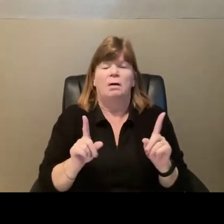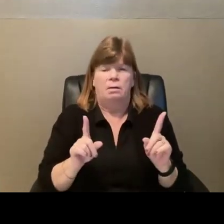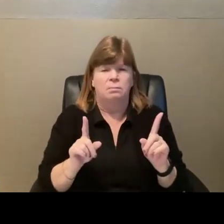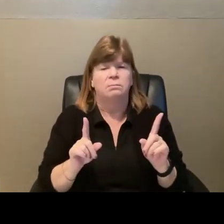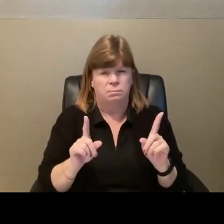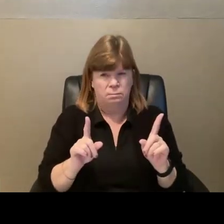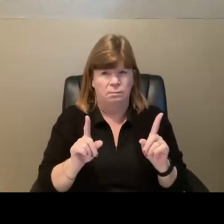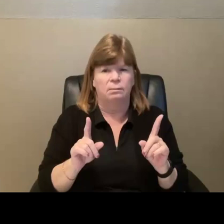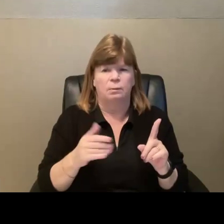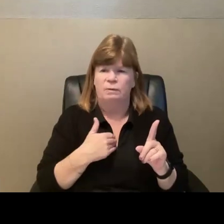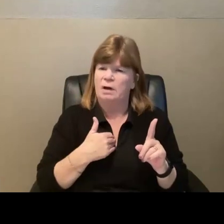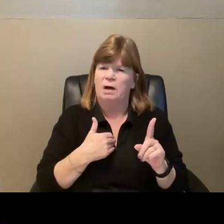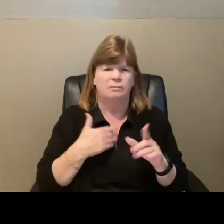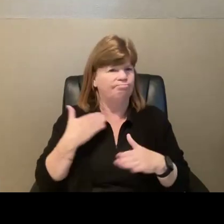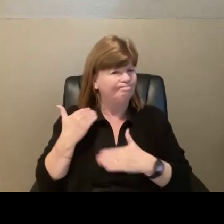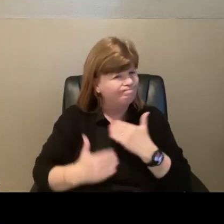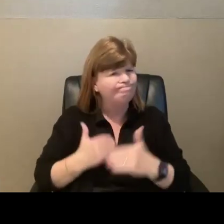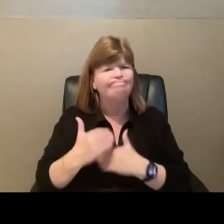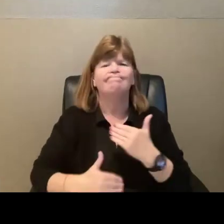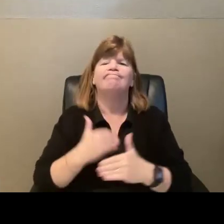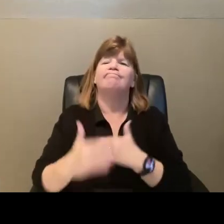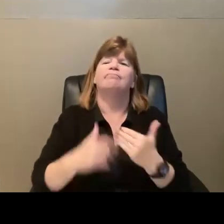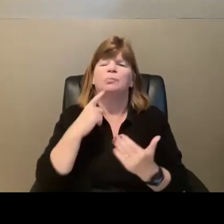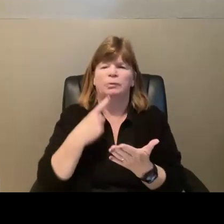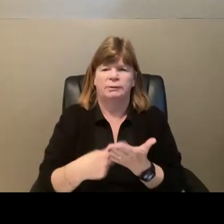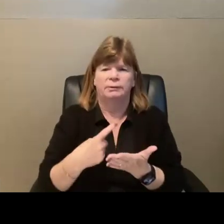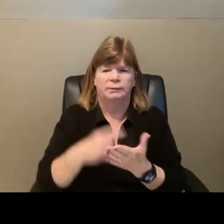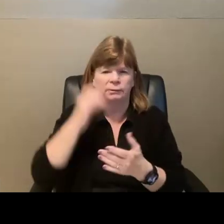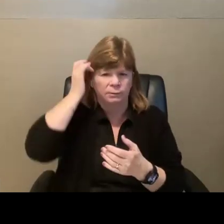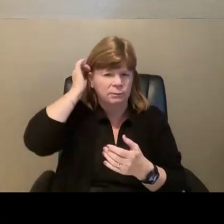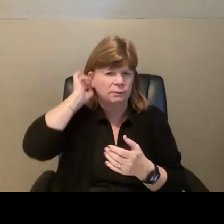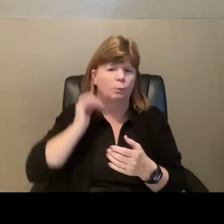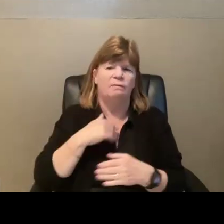Hemos tenido a Onward para hablar sobre los suyos. Hemos tenido a SpineX.